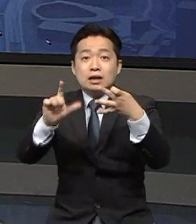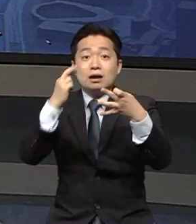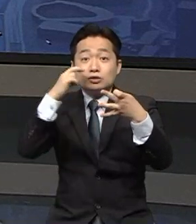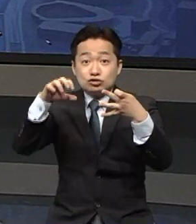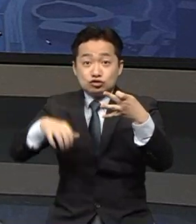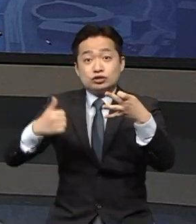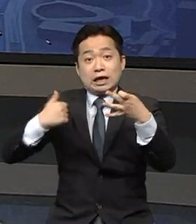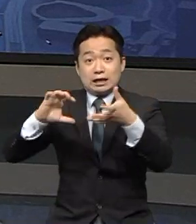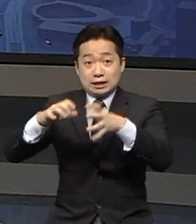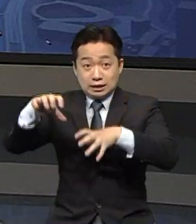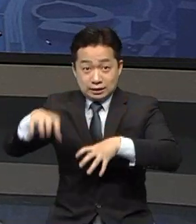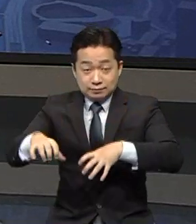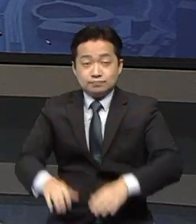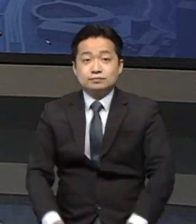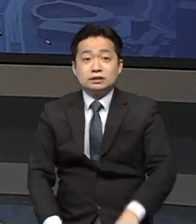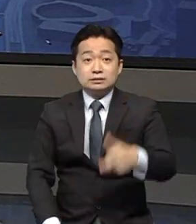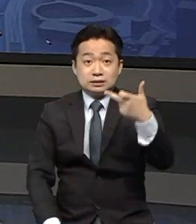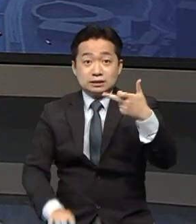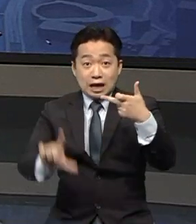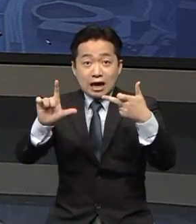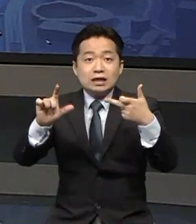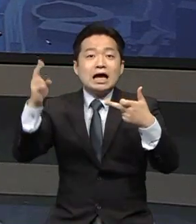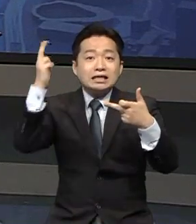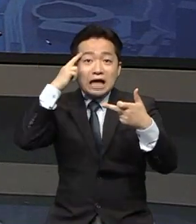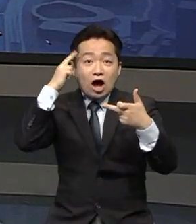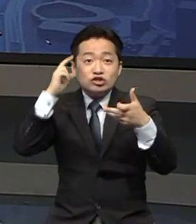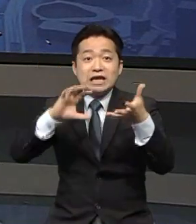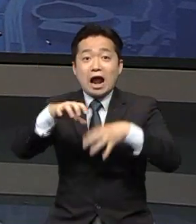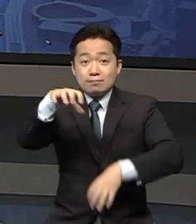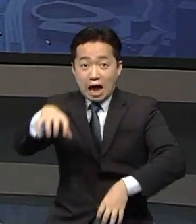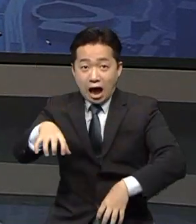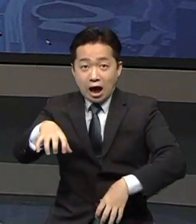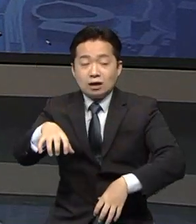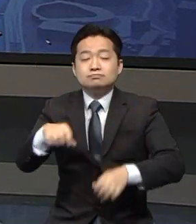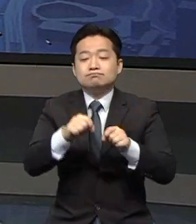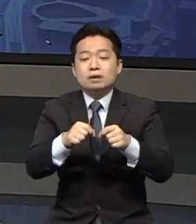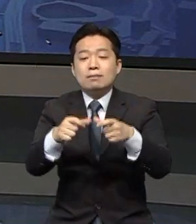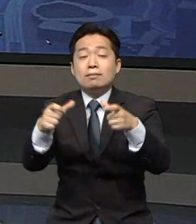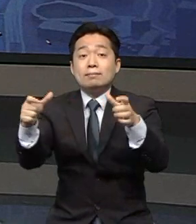14일부터 미국과 캐나다, 17일에는 사우디아라비아로 확대됐습니다.